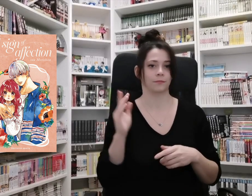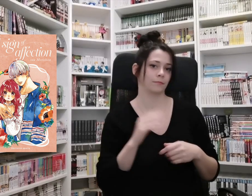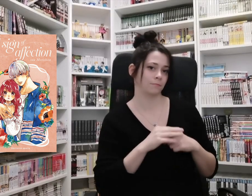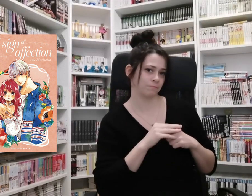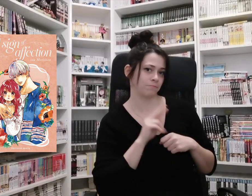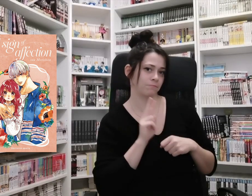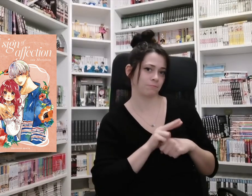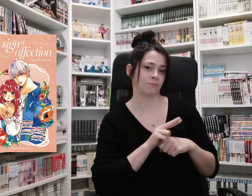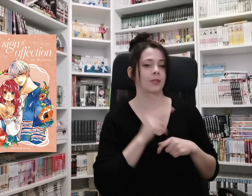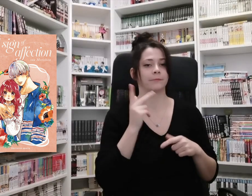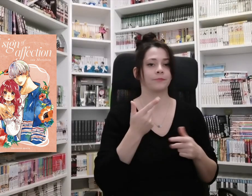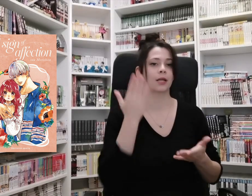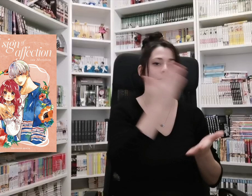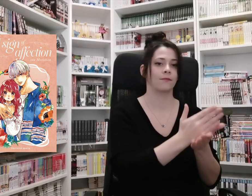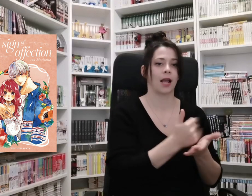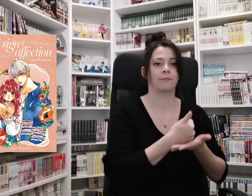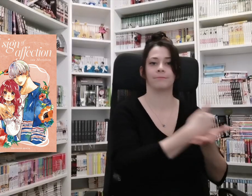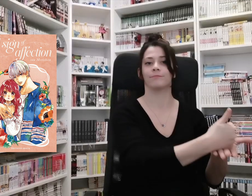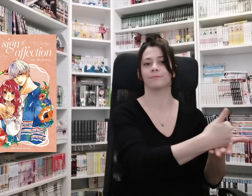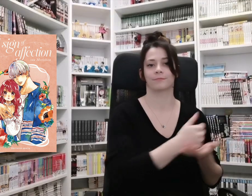intervient pour les aider.